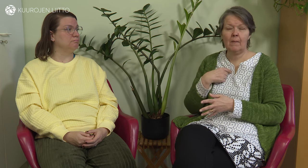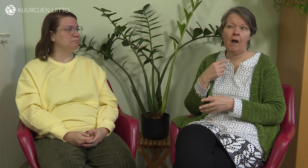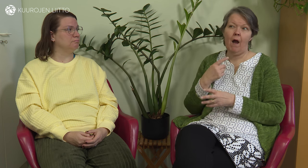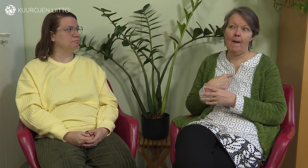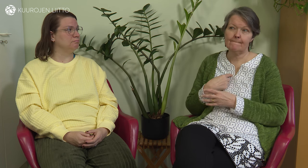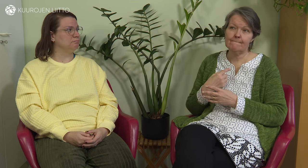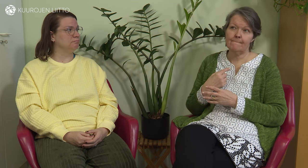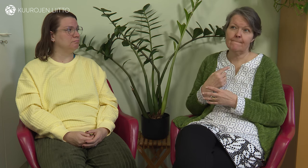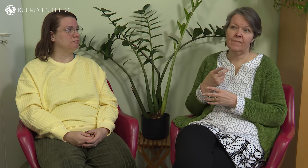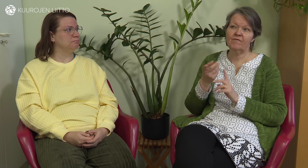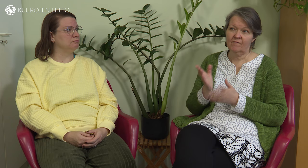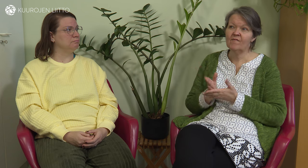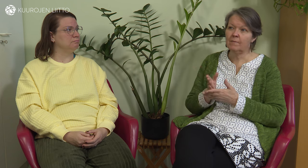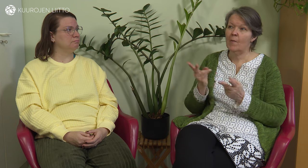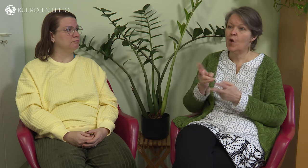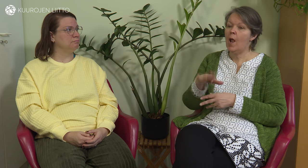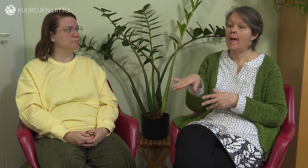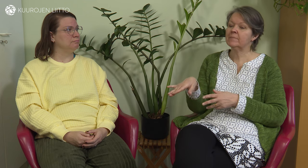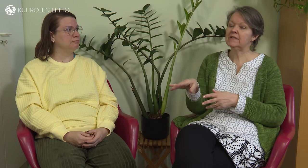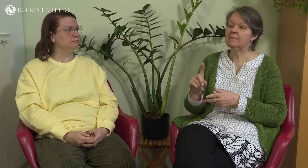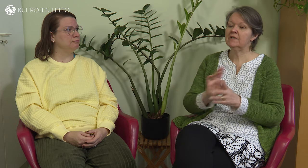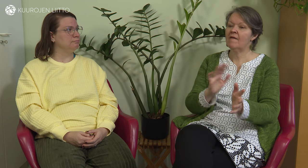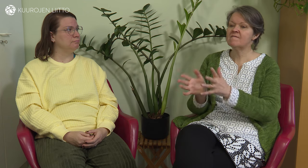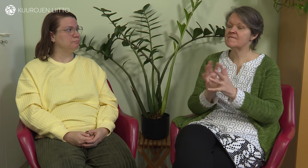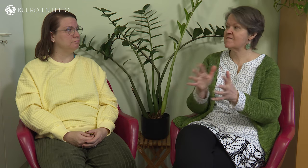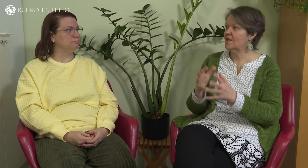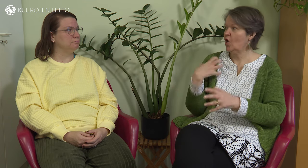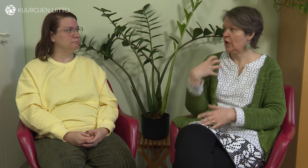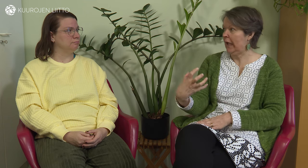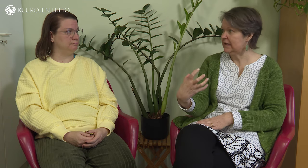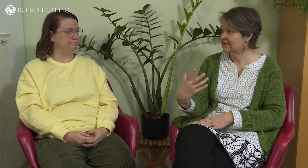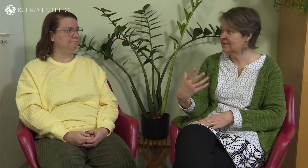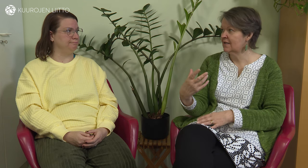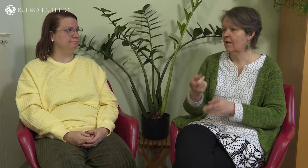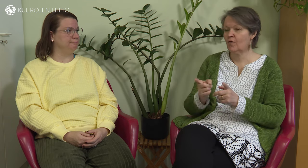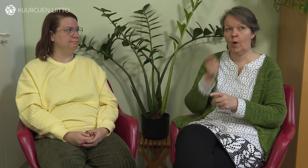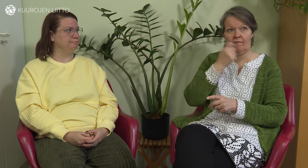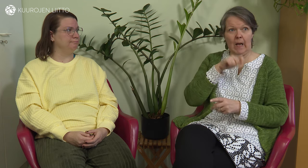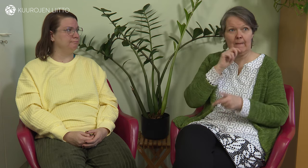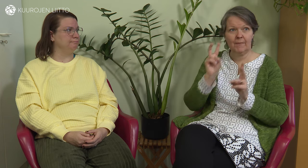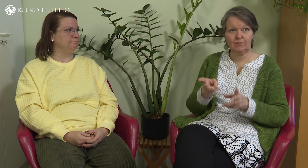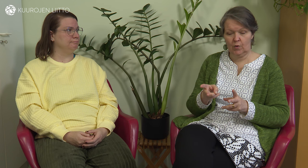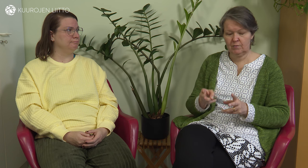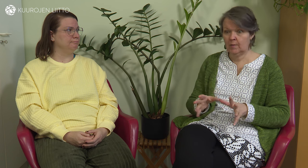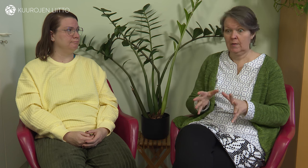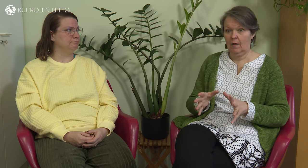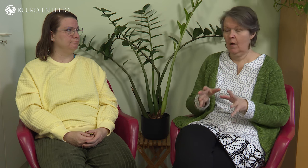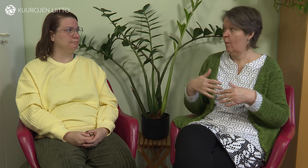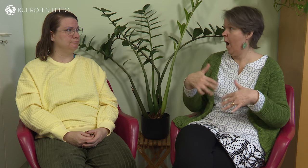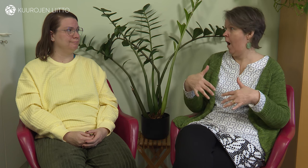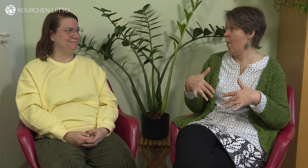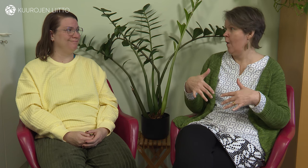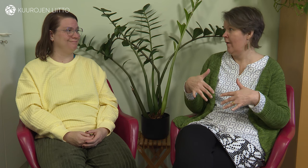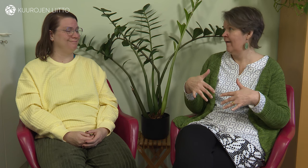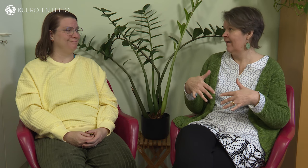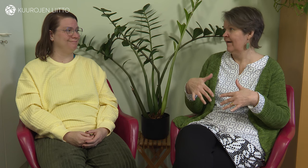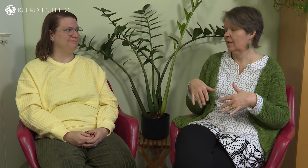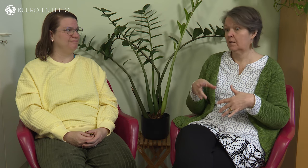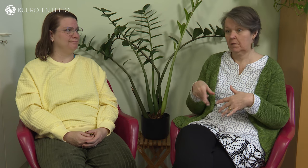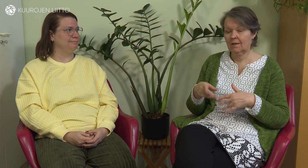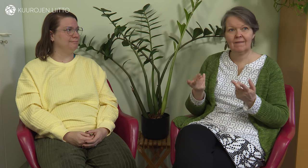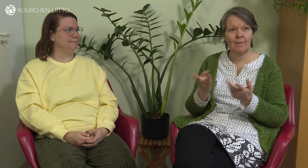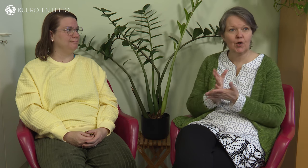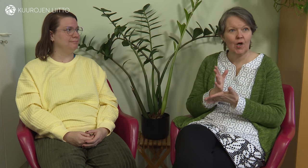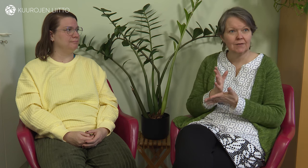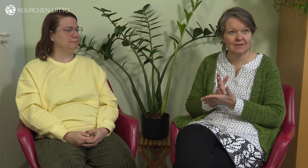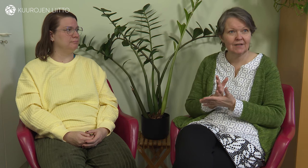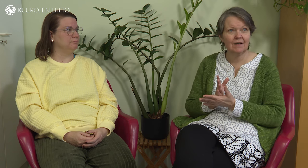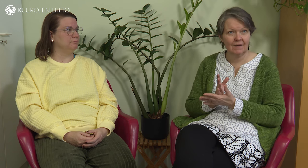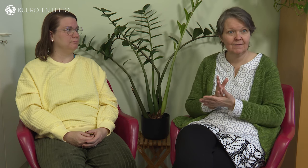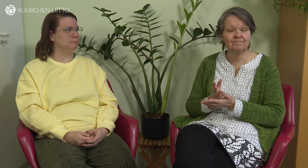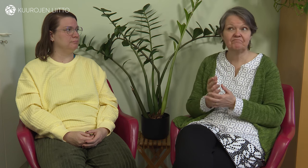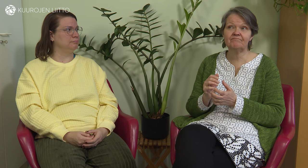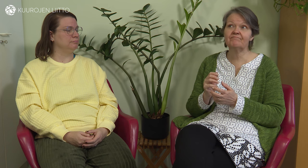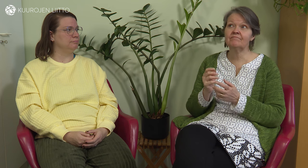Arvelen, että lapset auttavat toisiaan kehittymään ja vanhemmat tulevat hämmästymään viittomakielen rikkaudesta.